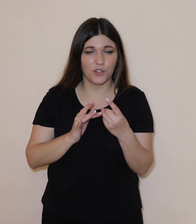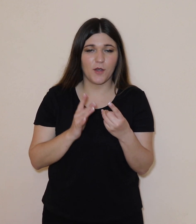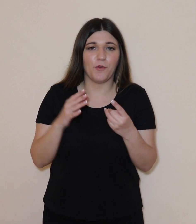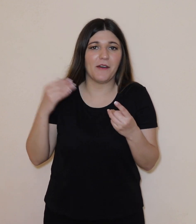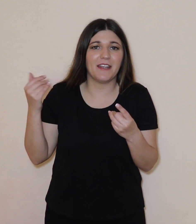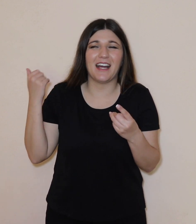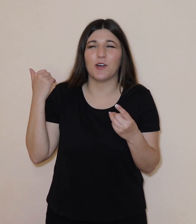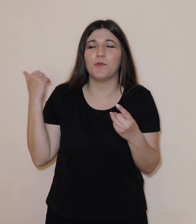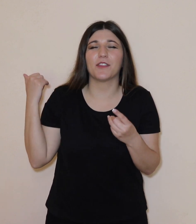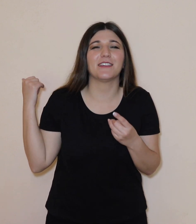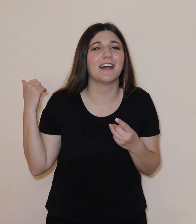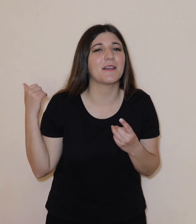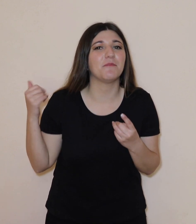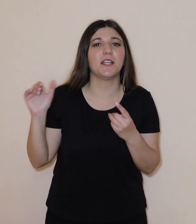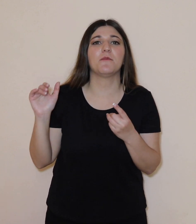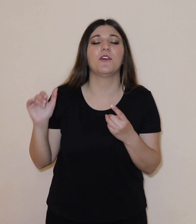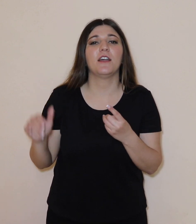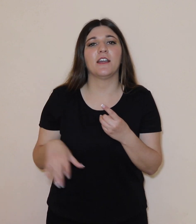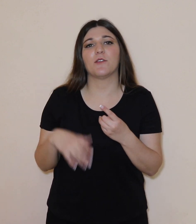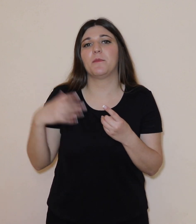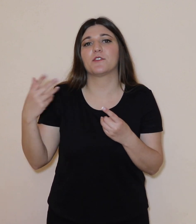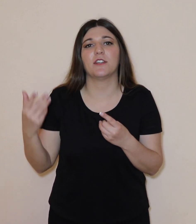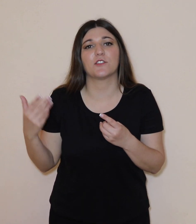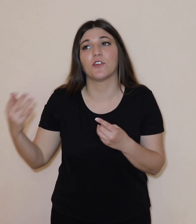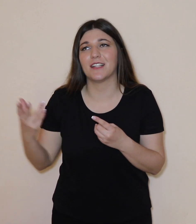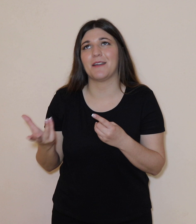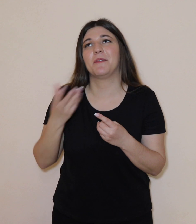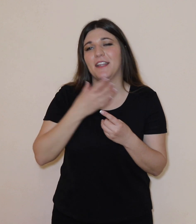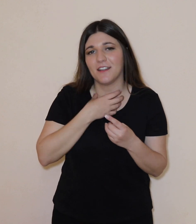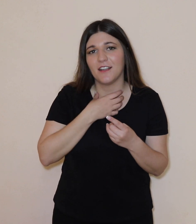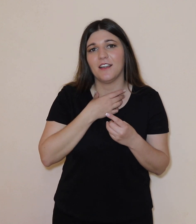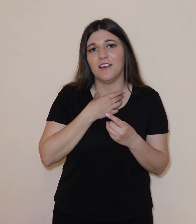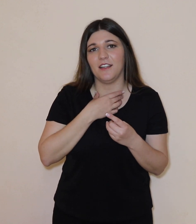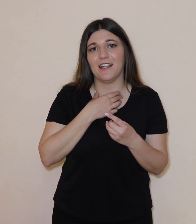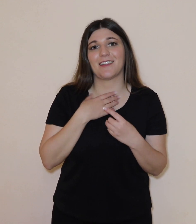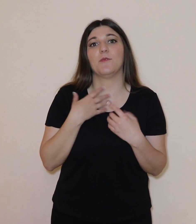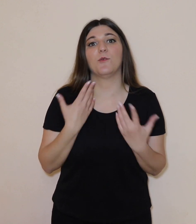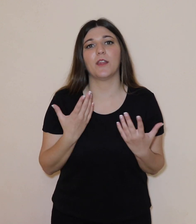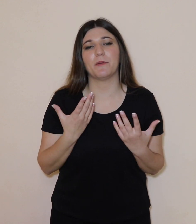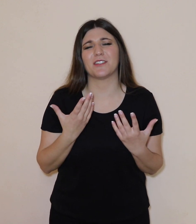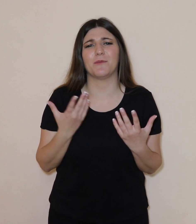Puede haber algún porcentaje mínimo en que una persona sorda también nazca muda pero si ya un